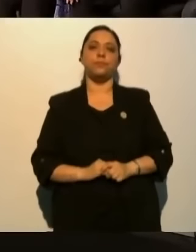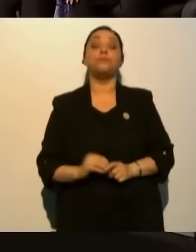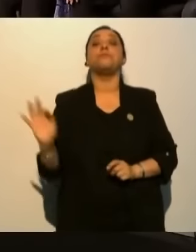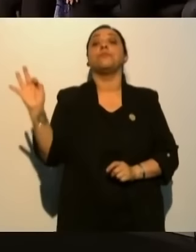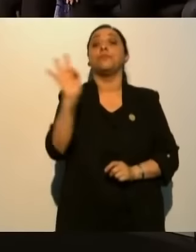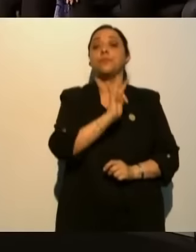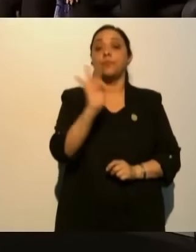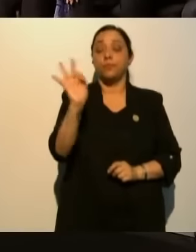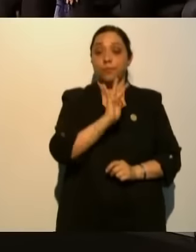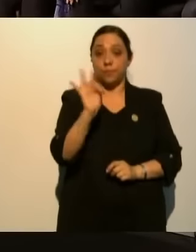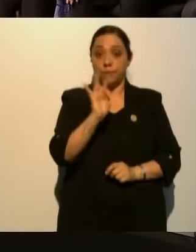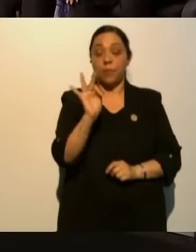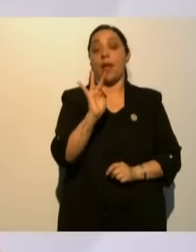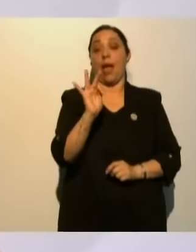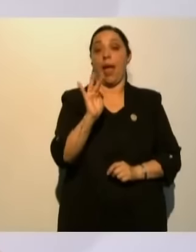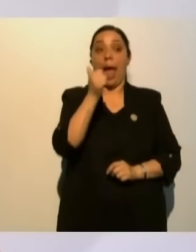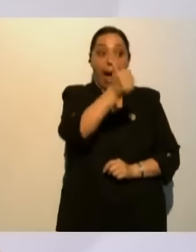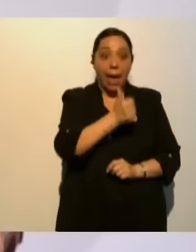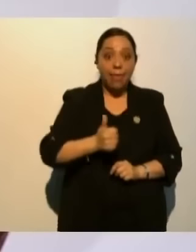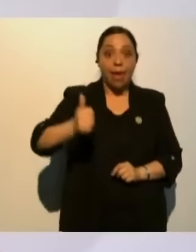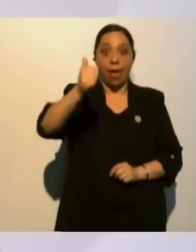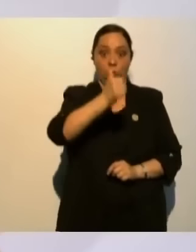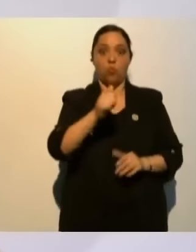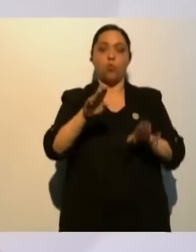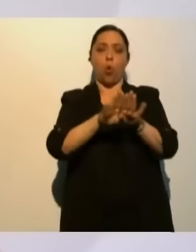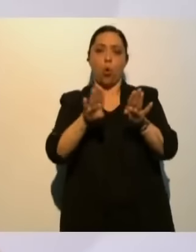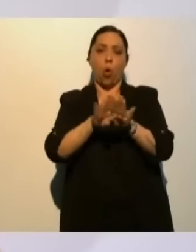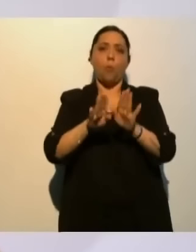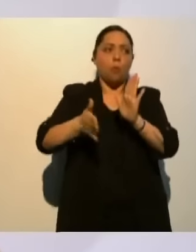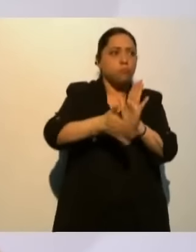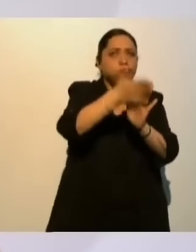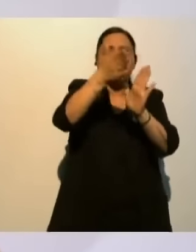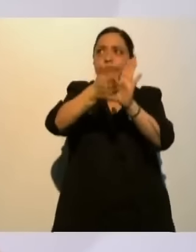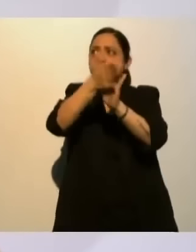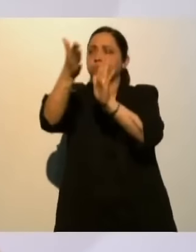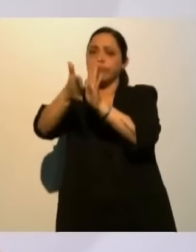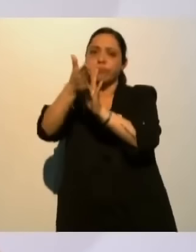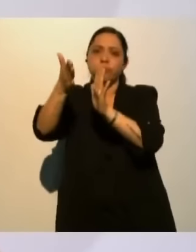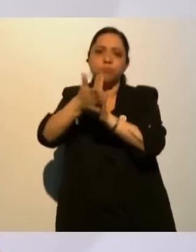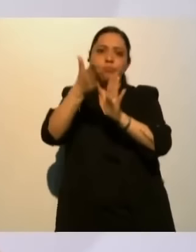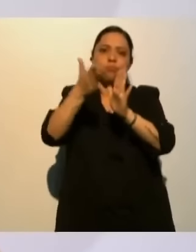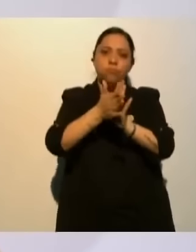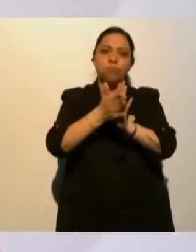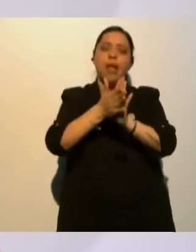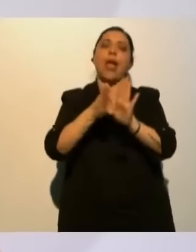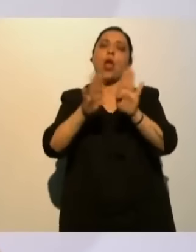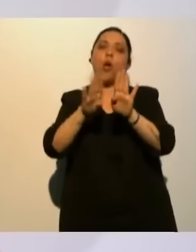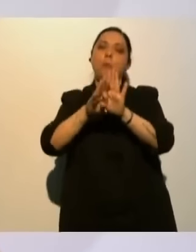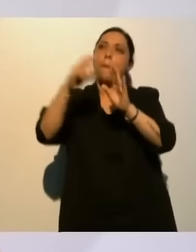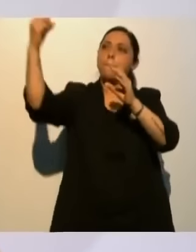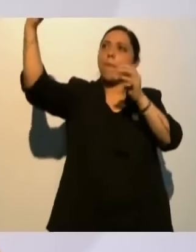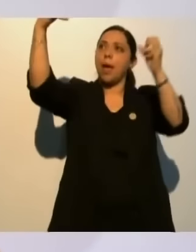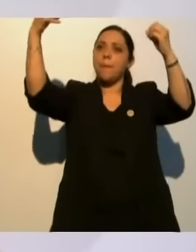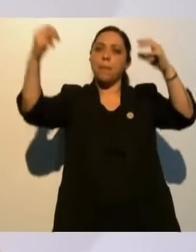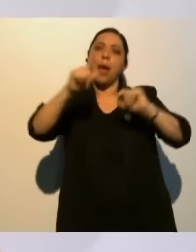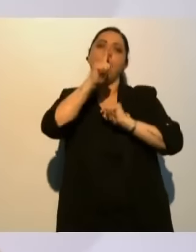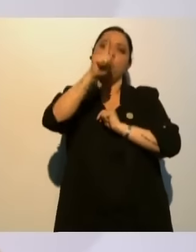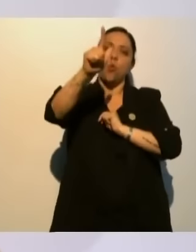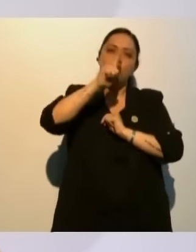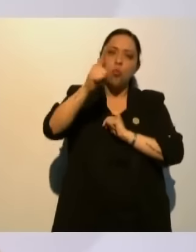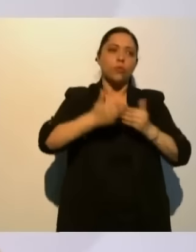camino de paz que permita que haya más iluminación que haya murales creativos de las y los jóvenes de